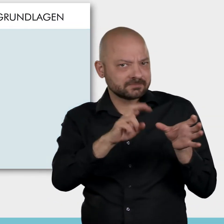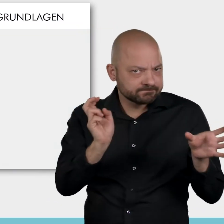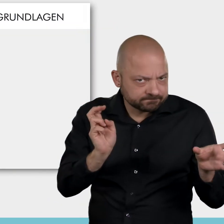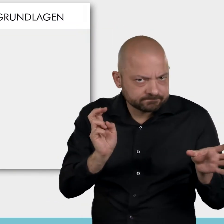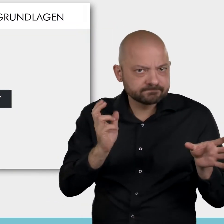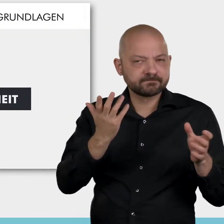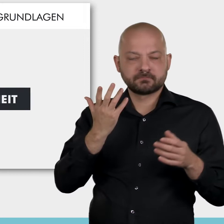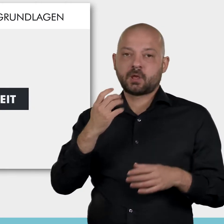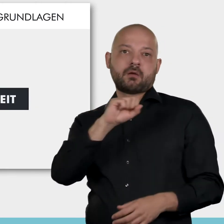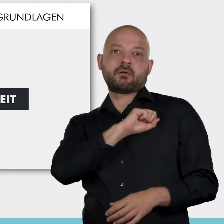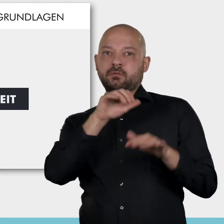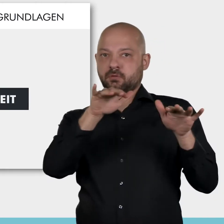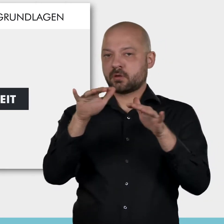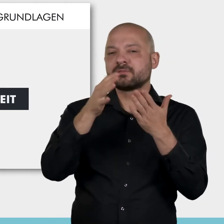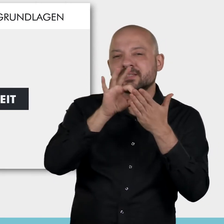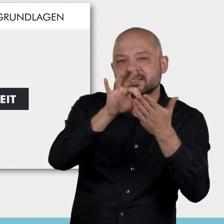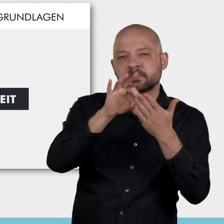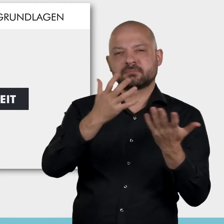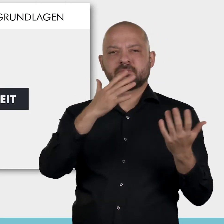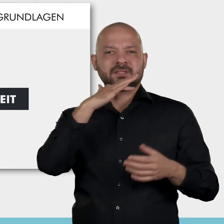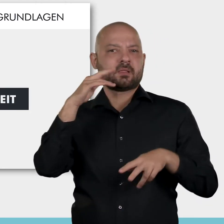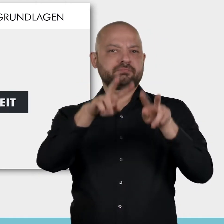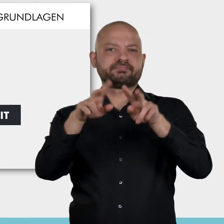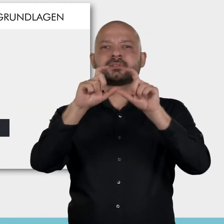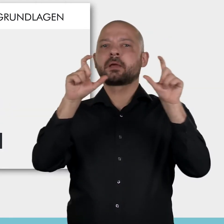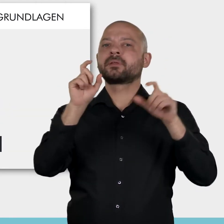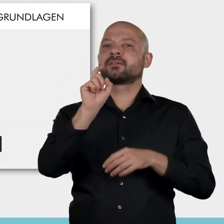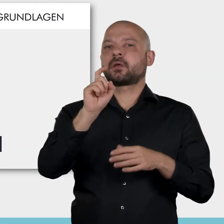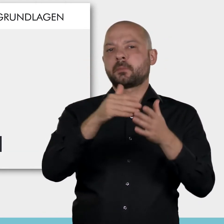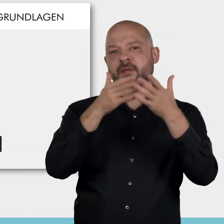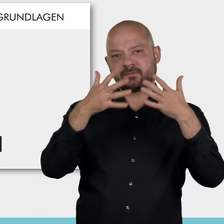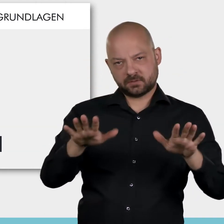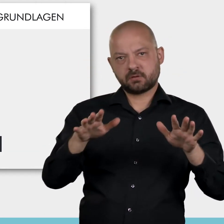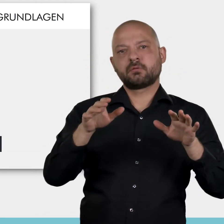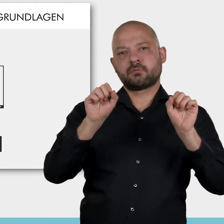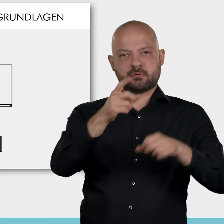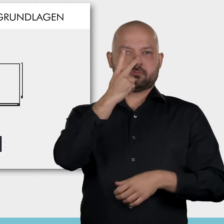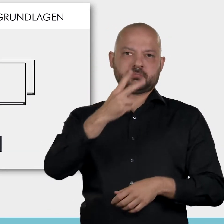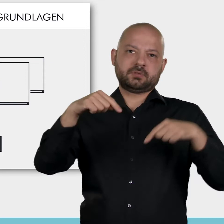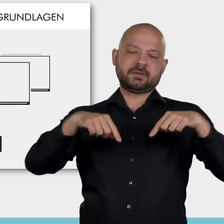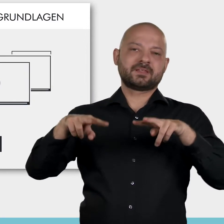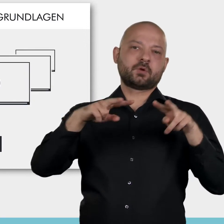Tipps und Hilfestellung rund um das Thema Digitale Barrierefreiheit erhalten Sie in unserer Videoreihe.